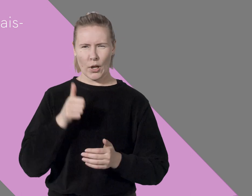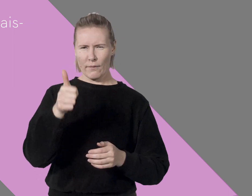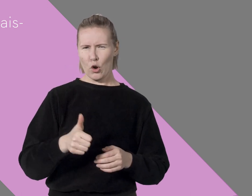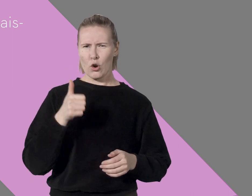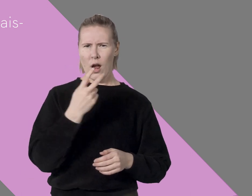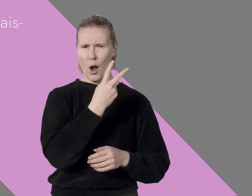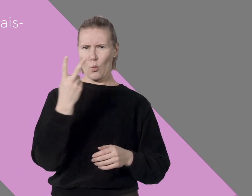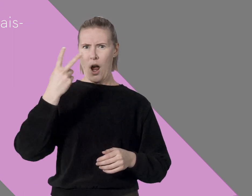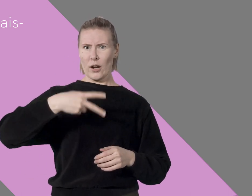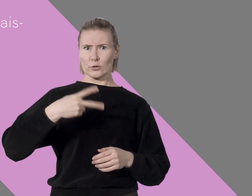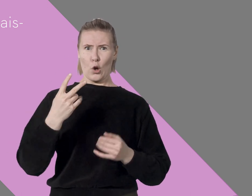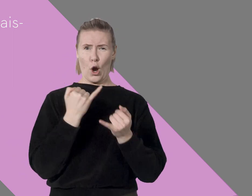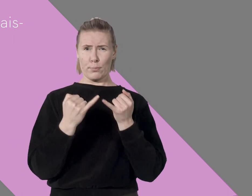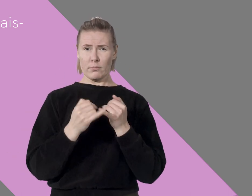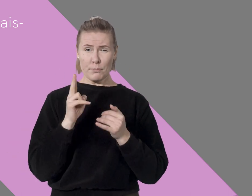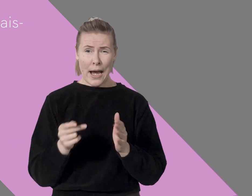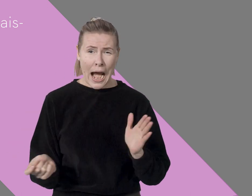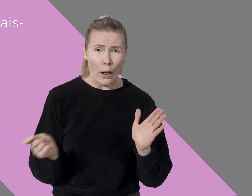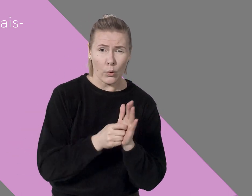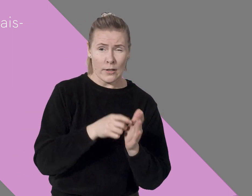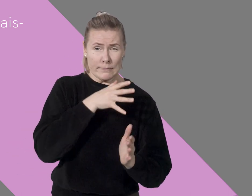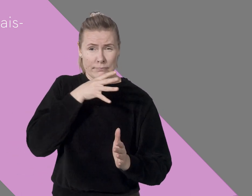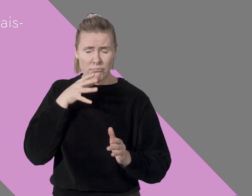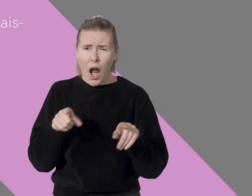Vuoden 2022 loppupuolella tulkki jäi löytymättä ennätyksellisesti -